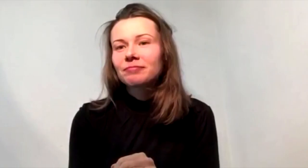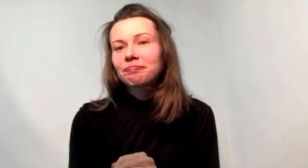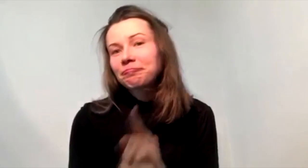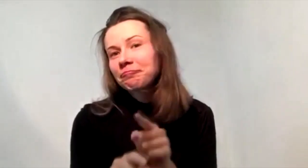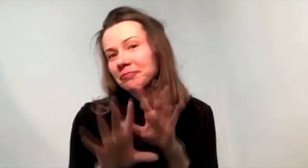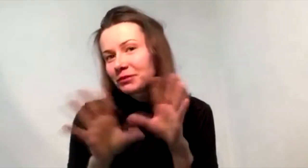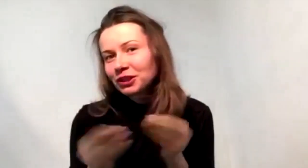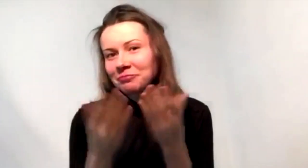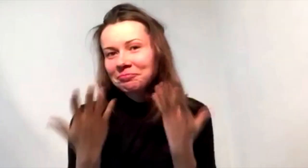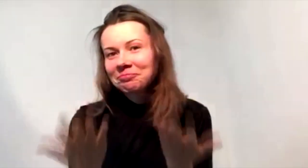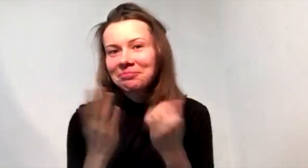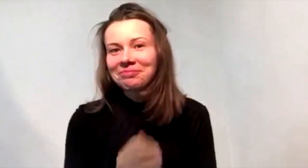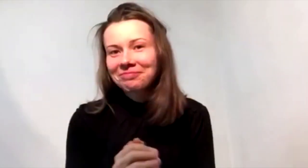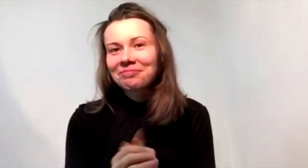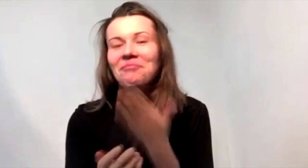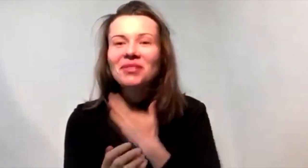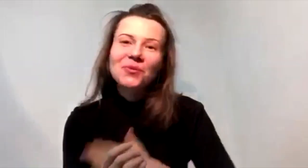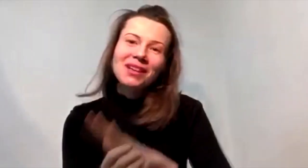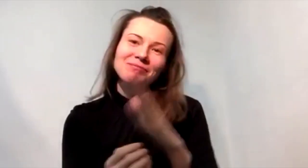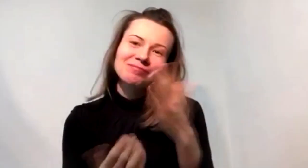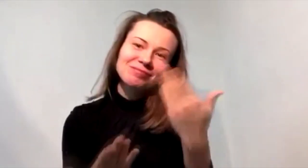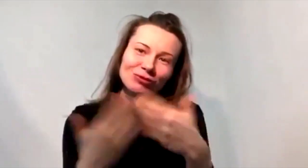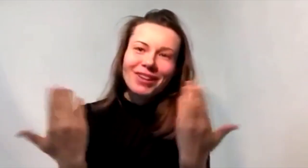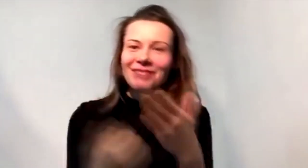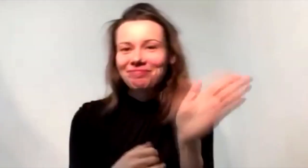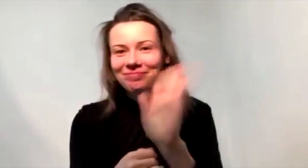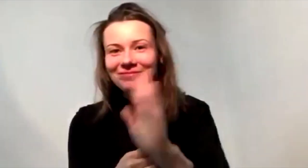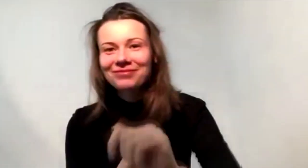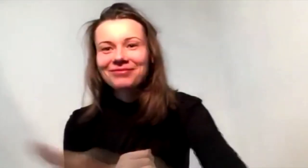To wszystko :) Miłego dnia :)